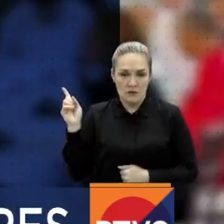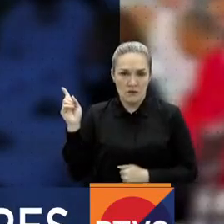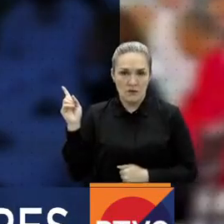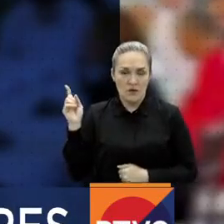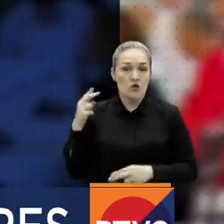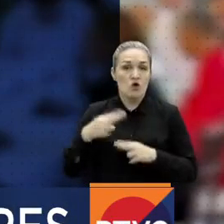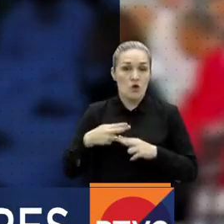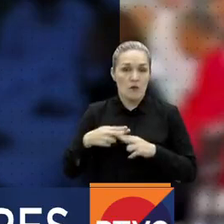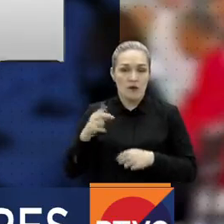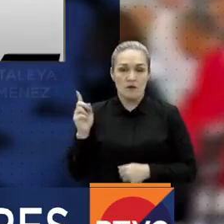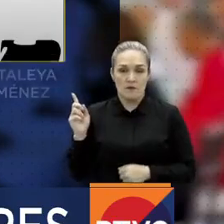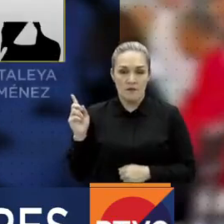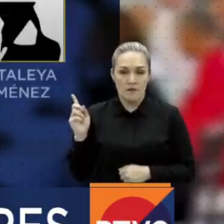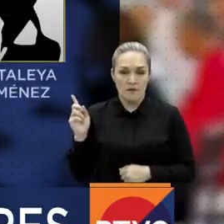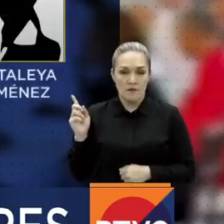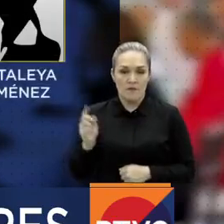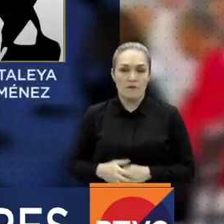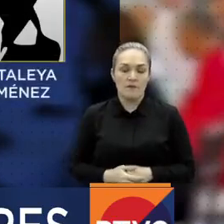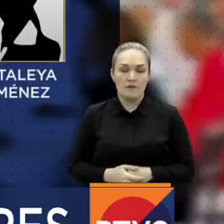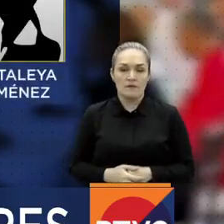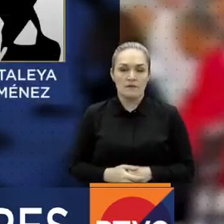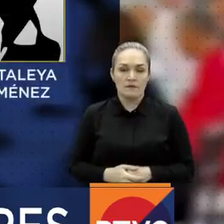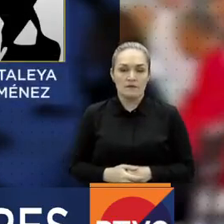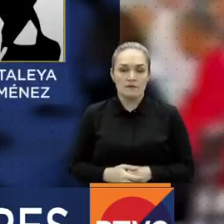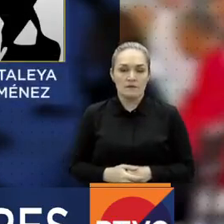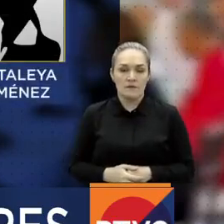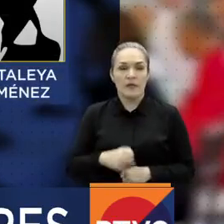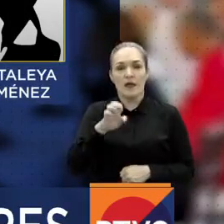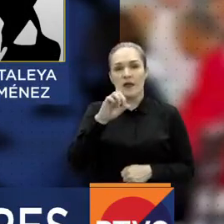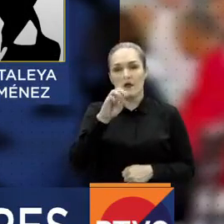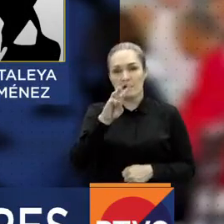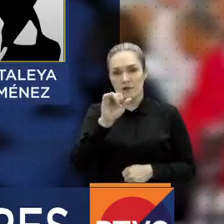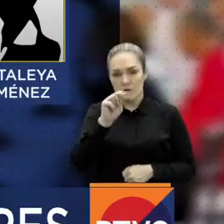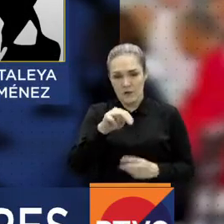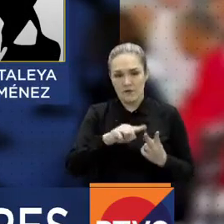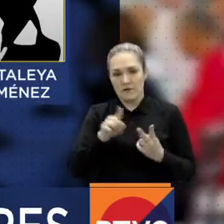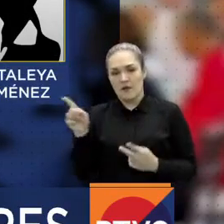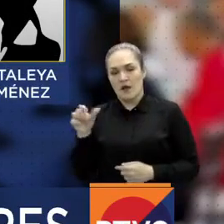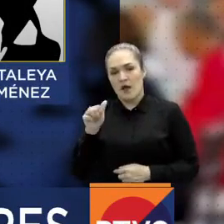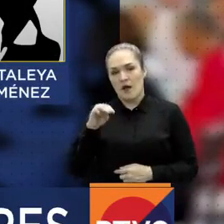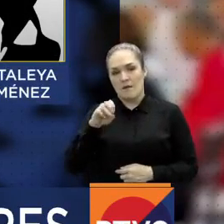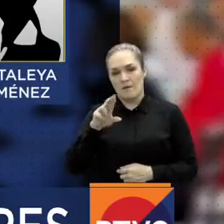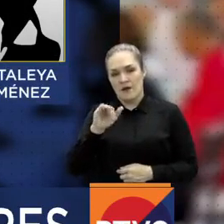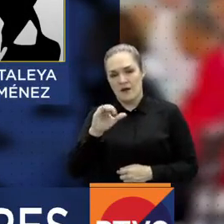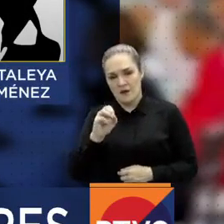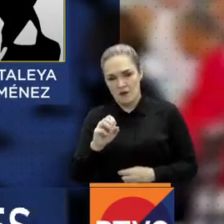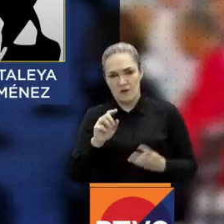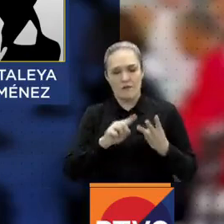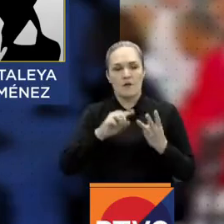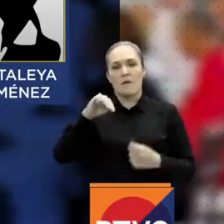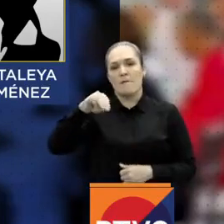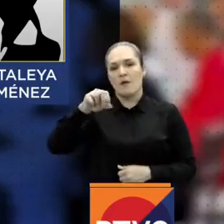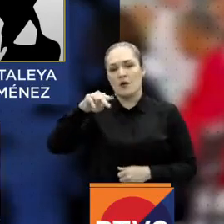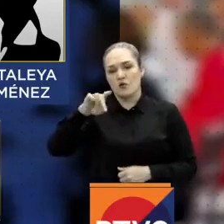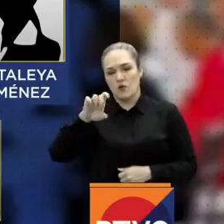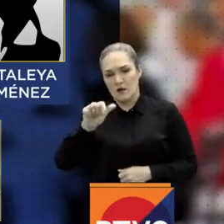DE LA GUAJIRA DE PARTE SESESESE